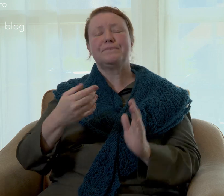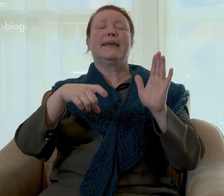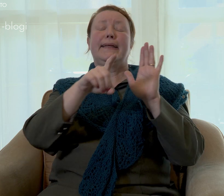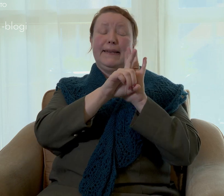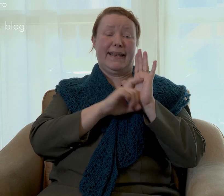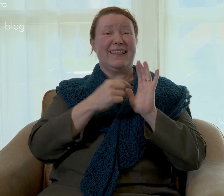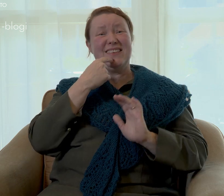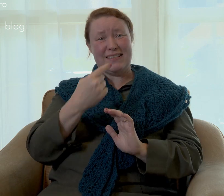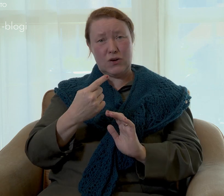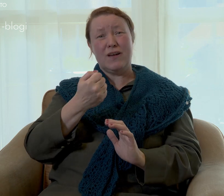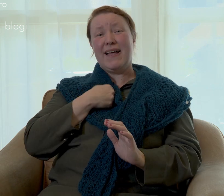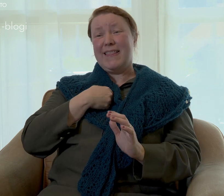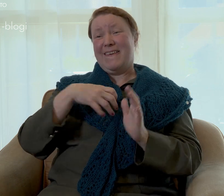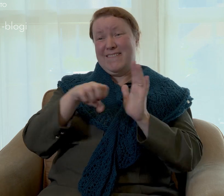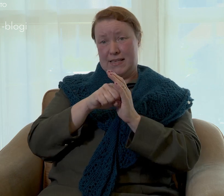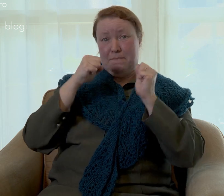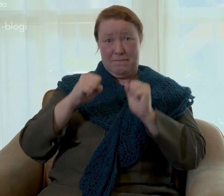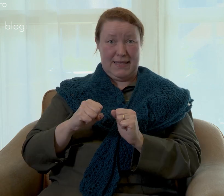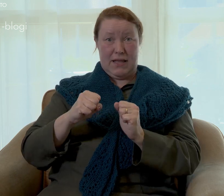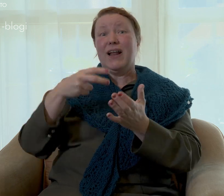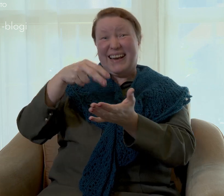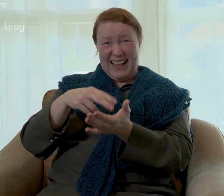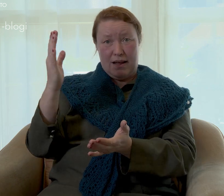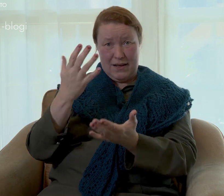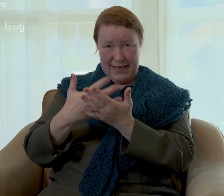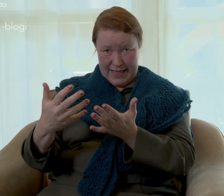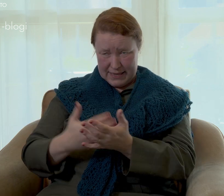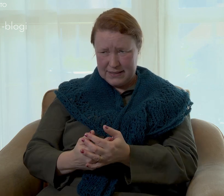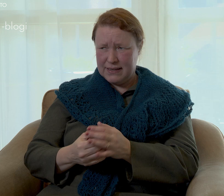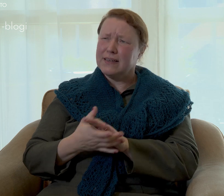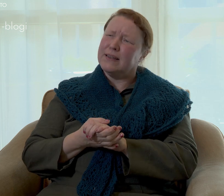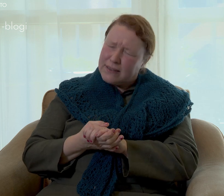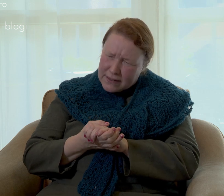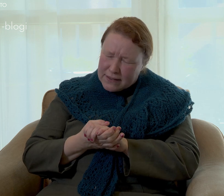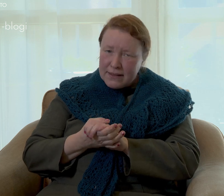Direktiivi siis edellyttää, että hätäviestinnässä on otettava käyttöön - reaaliaikainen tekstinsyöttö.